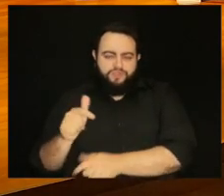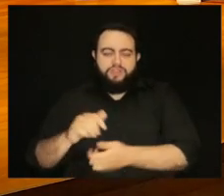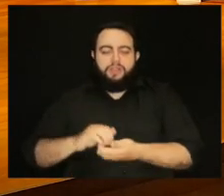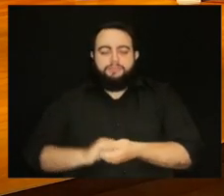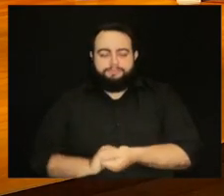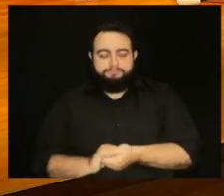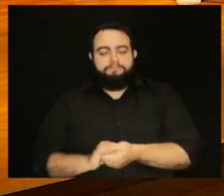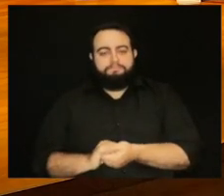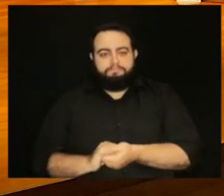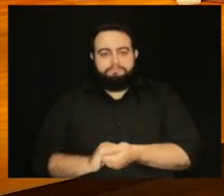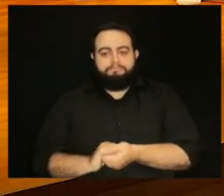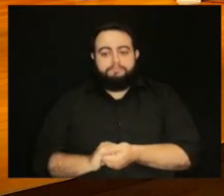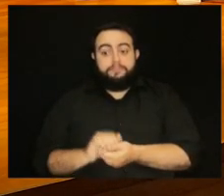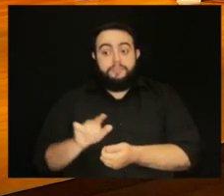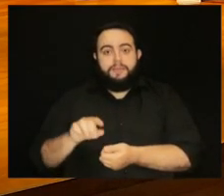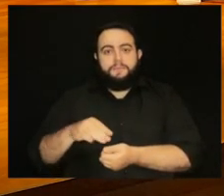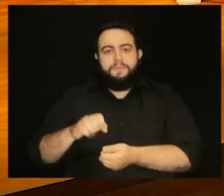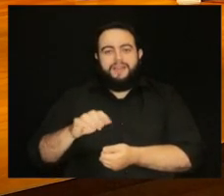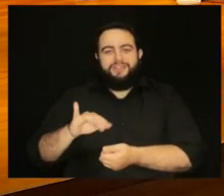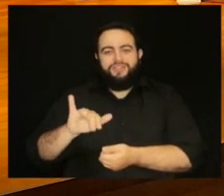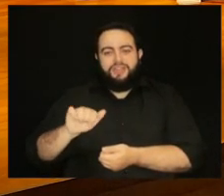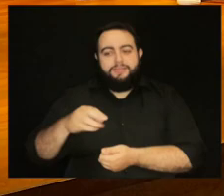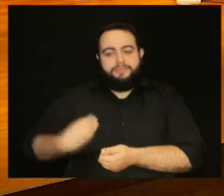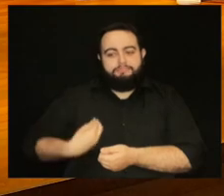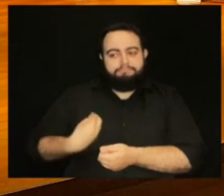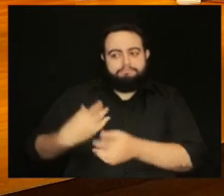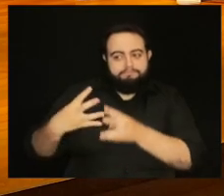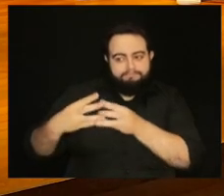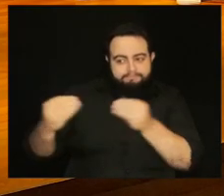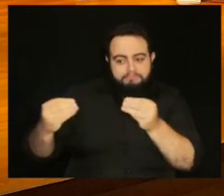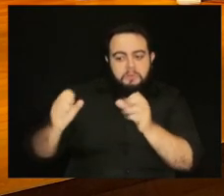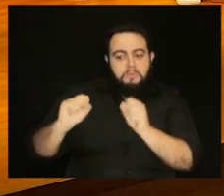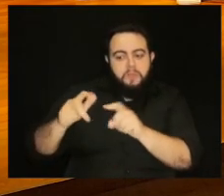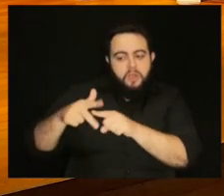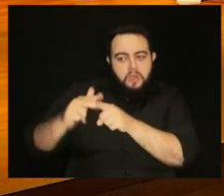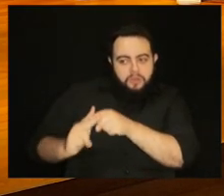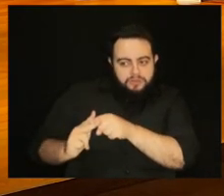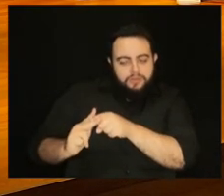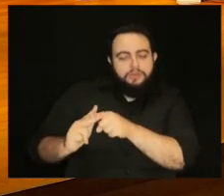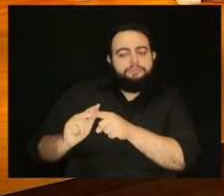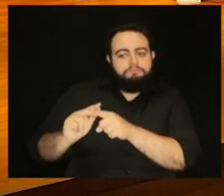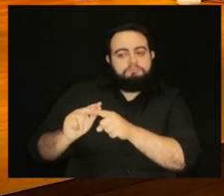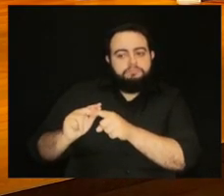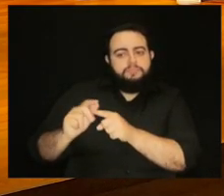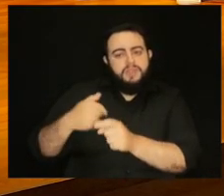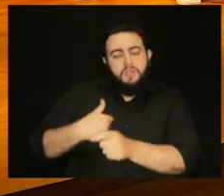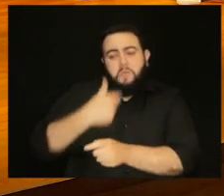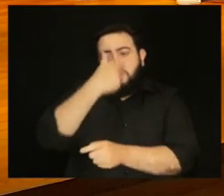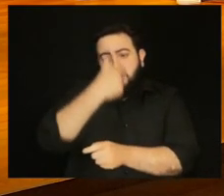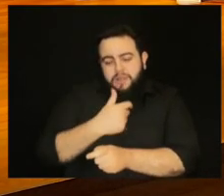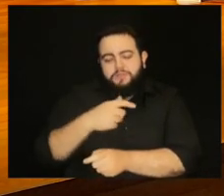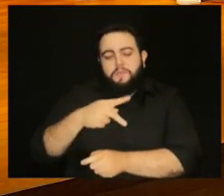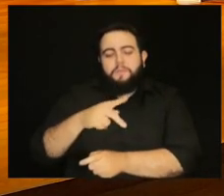eu acho que foi o Pixinguinha, eu acho que foi a partir do